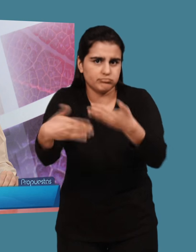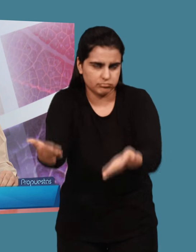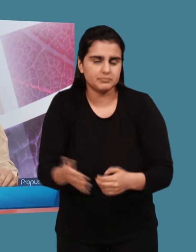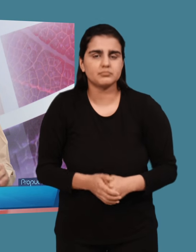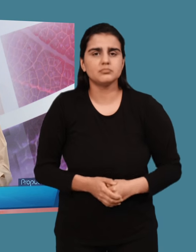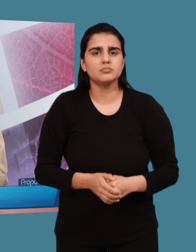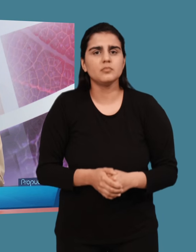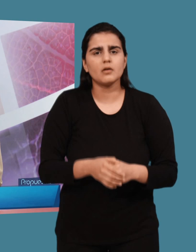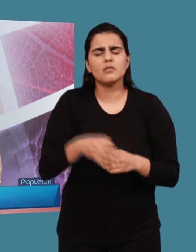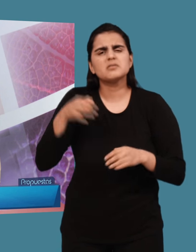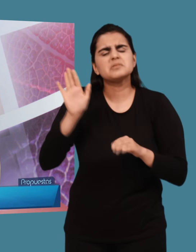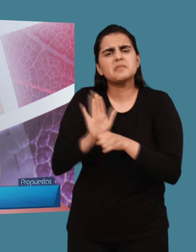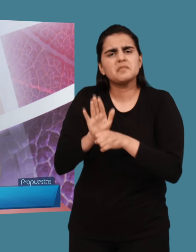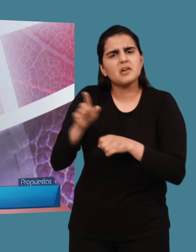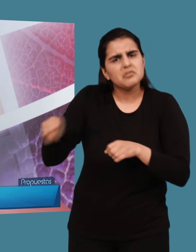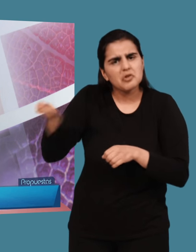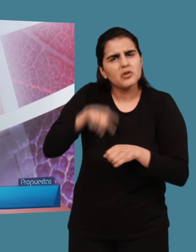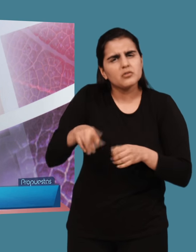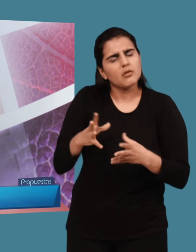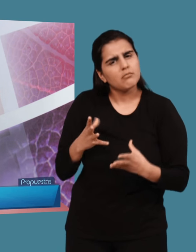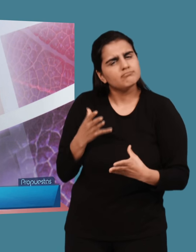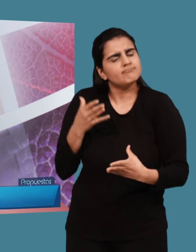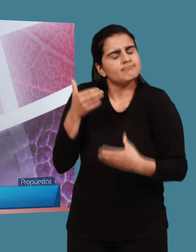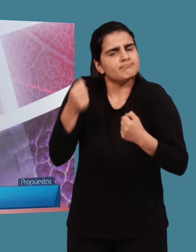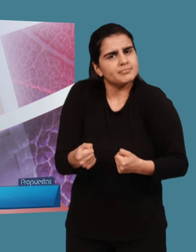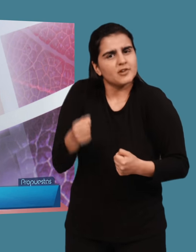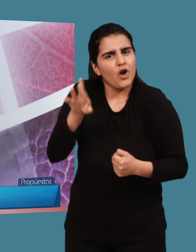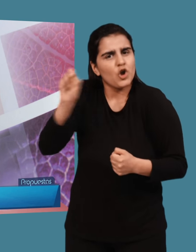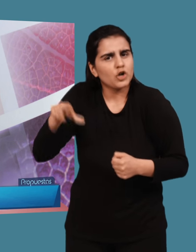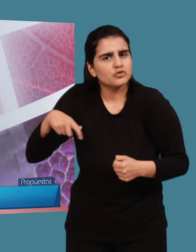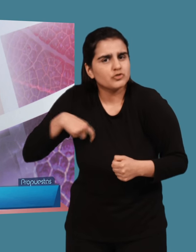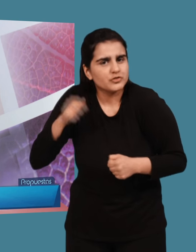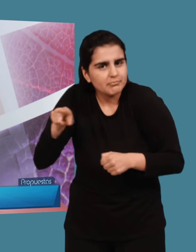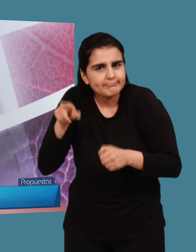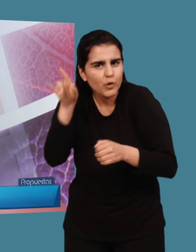¿Es decir que todo esto va en pos de reforzar el rol social de la Universidad pública?